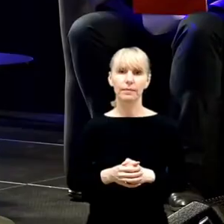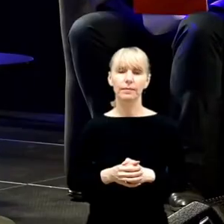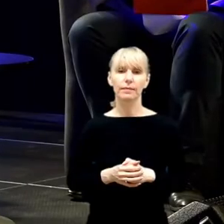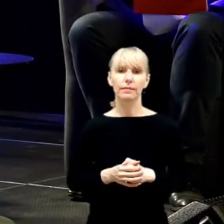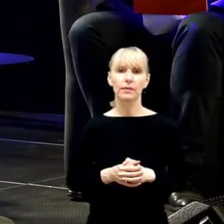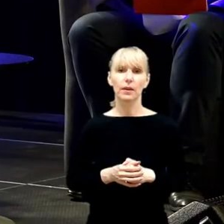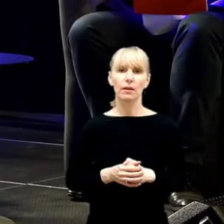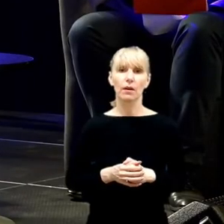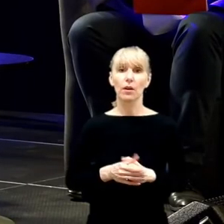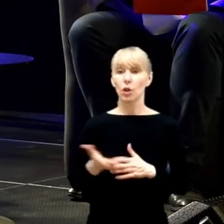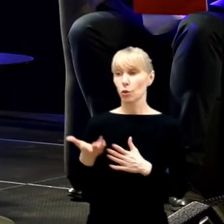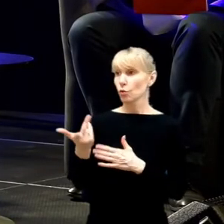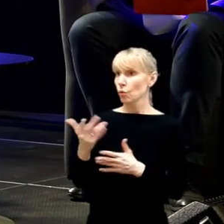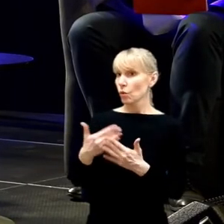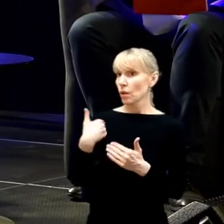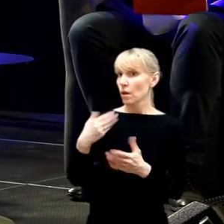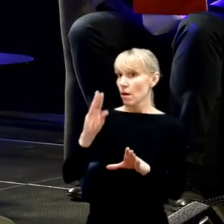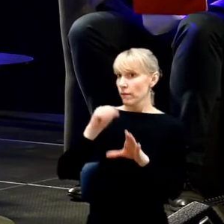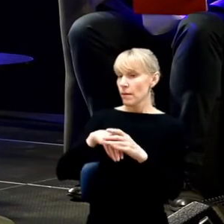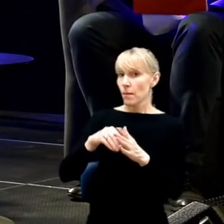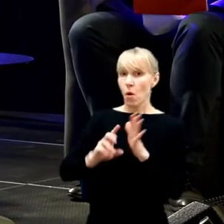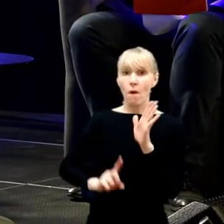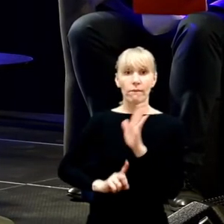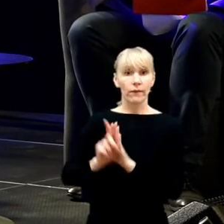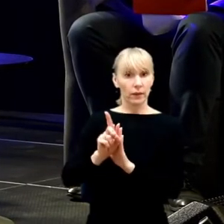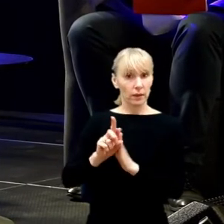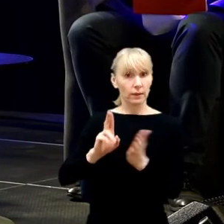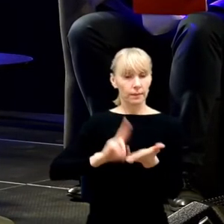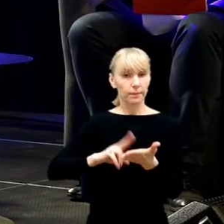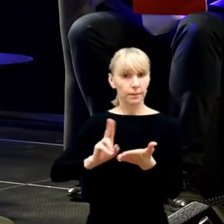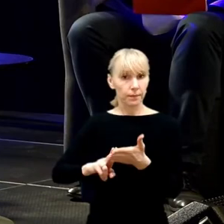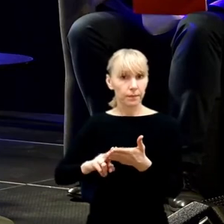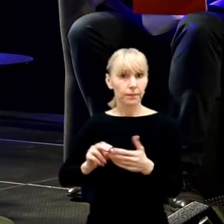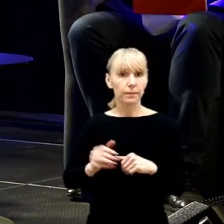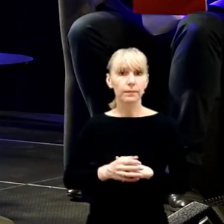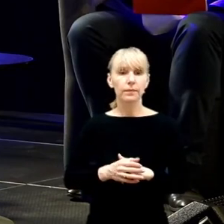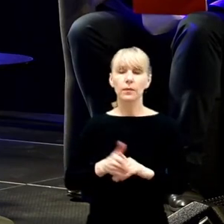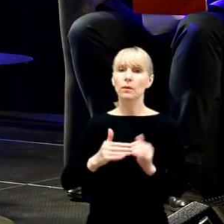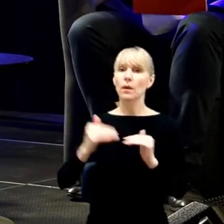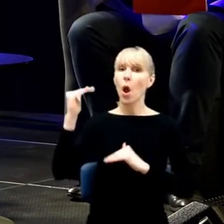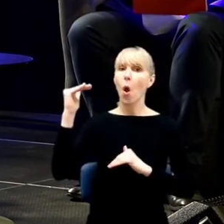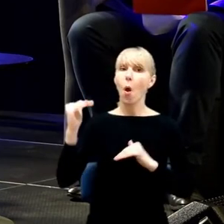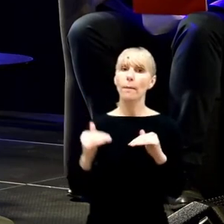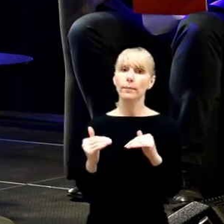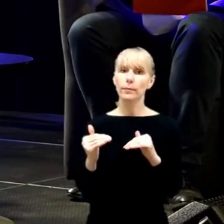Jest drugi instrument, który pozwala na obniżanie poziomu czynszów.